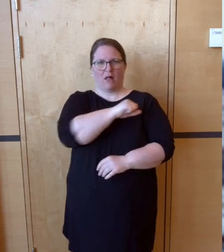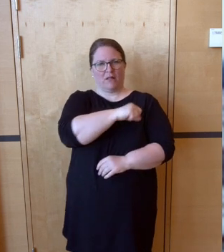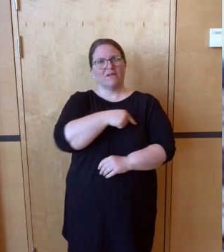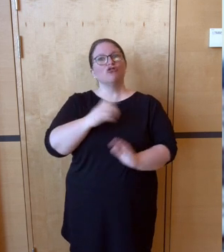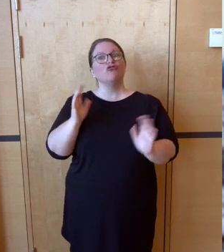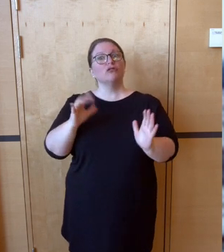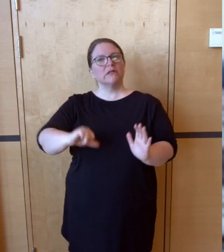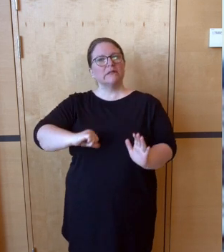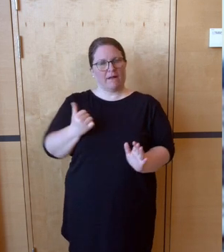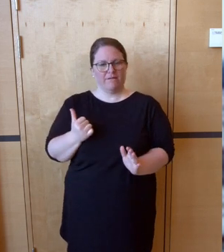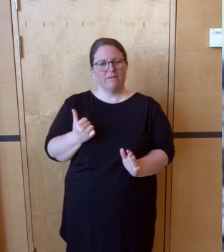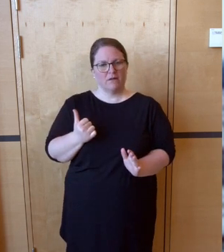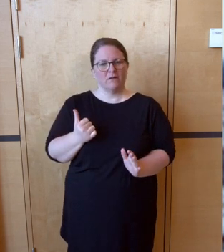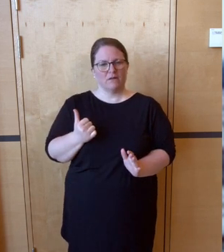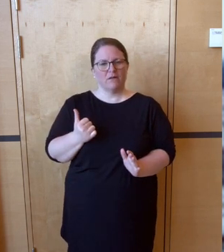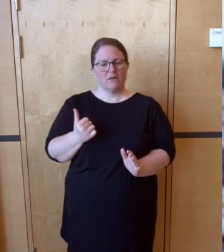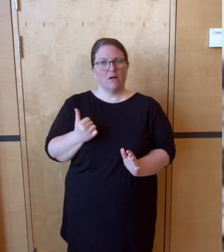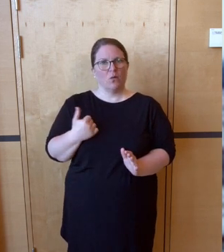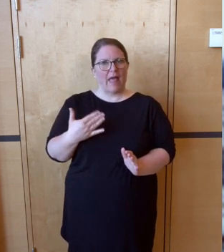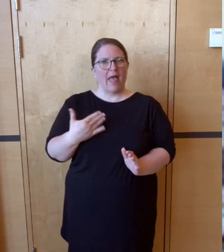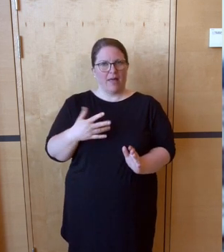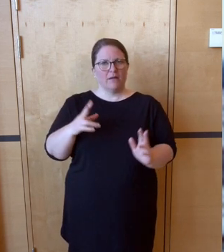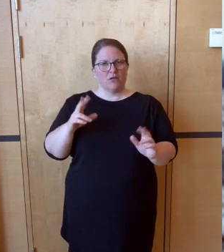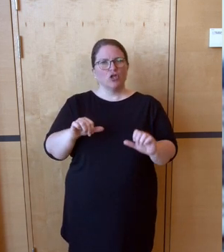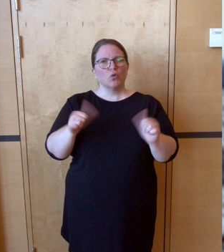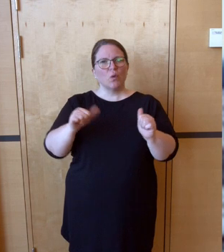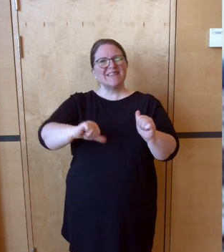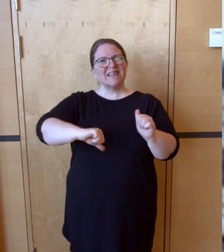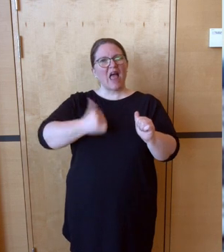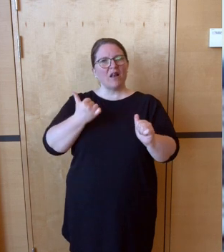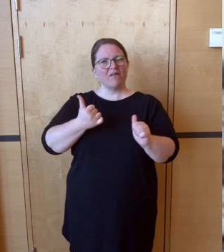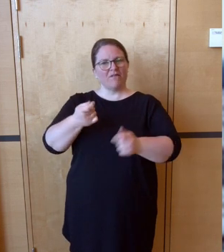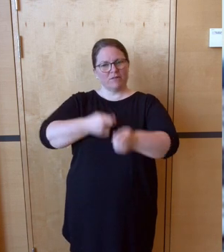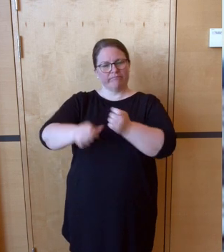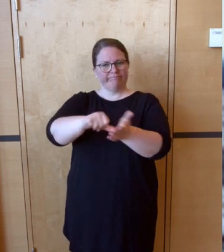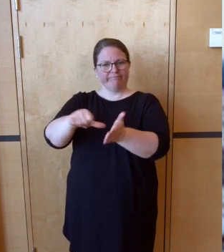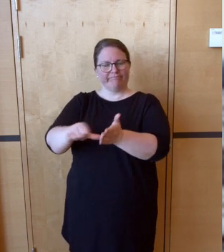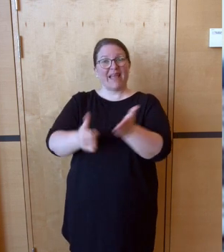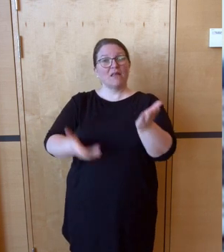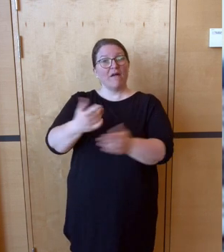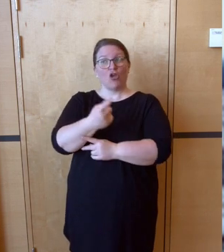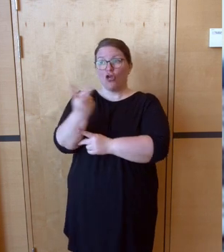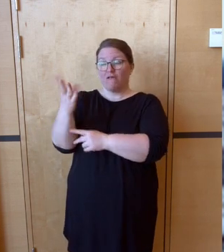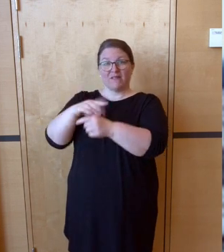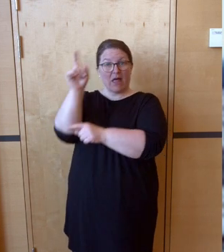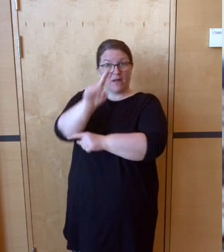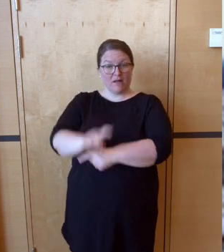Väldigt stor självfinansiering Vad gäller i relation till övriga Sverige Det är väl egentligen den del som jag kan säga